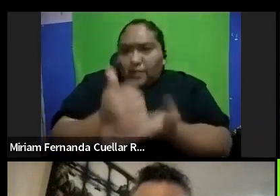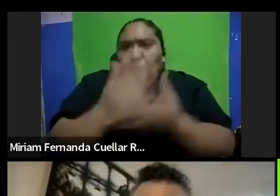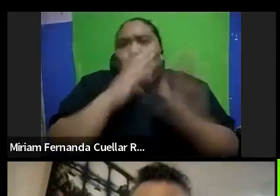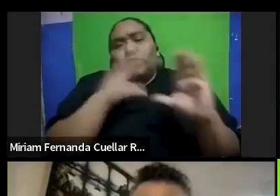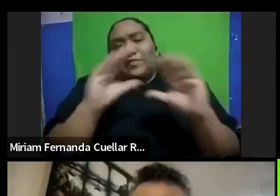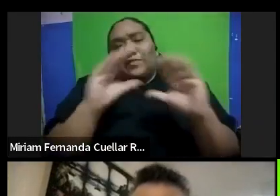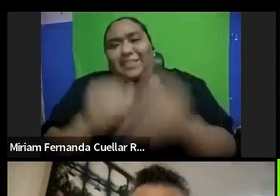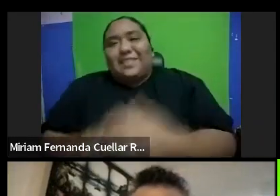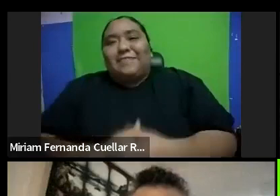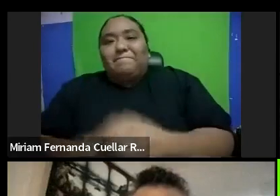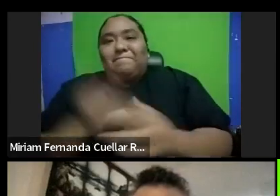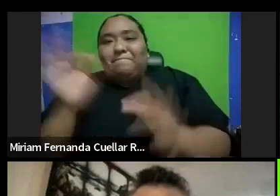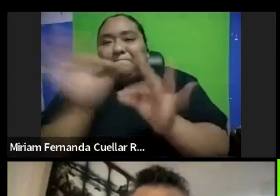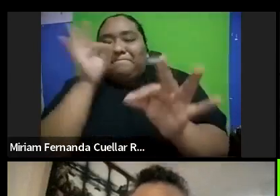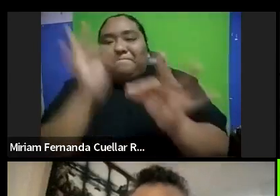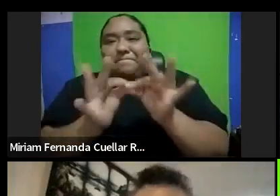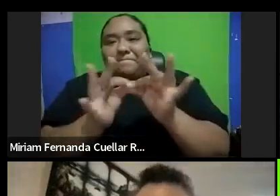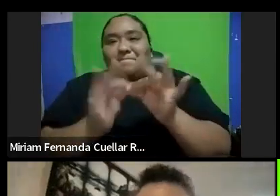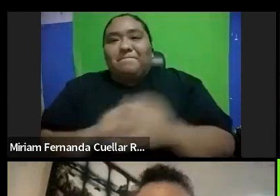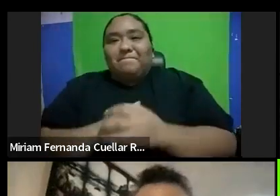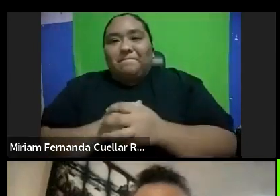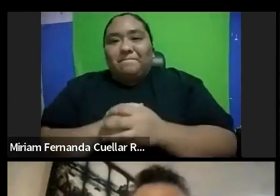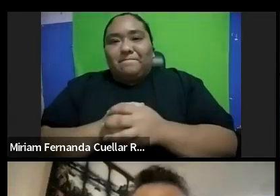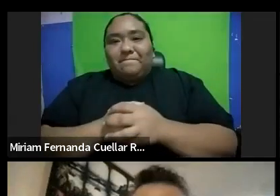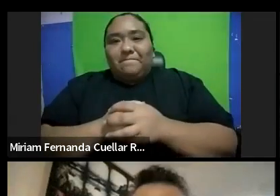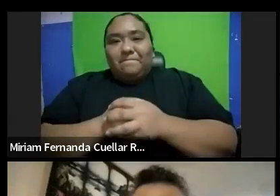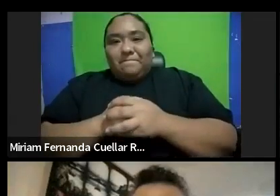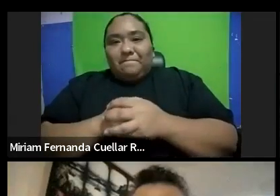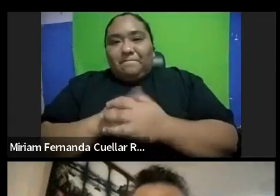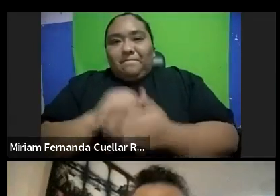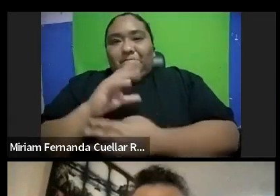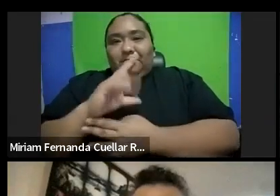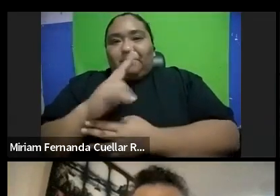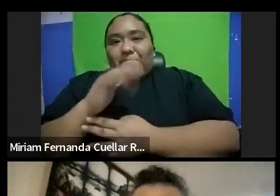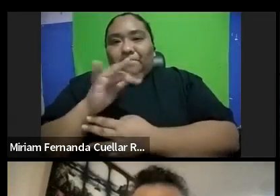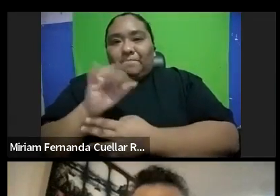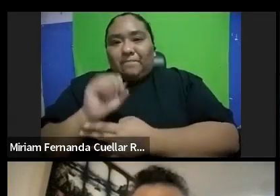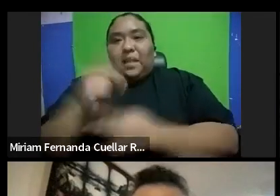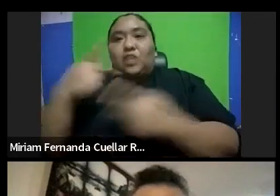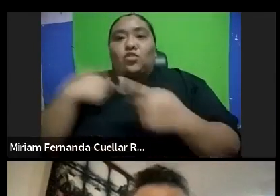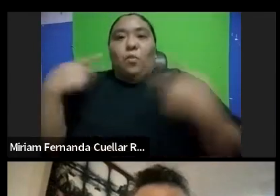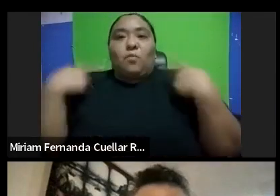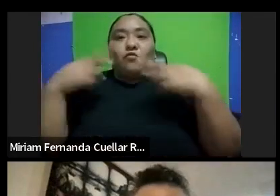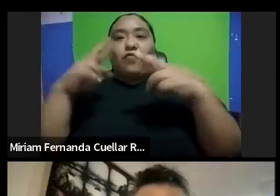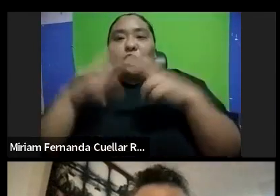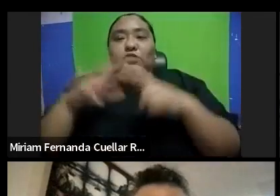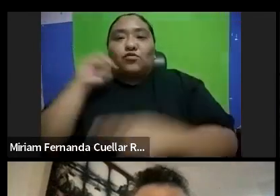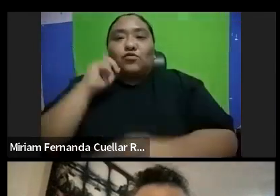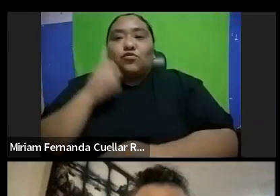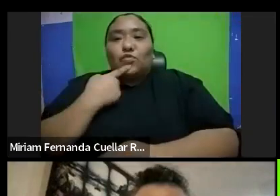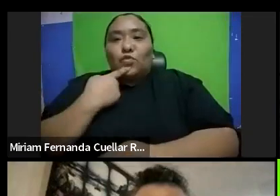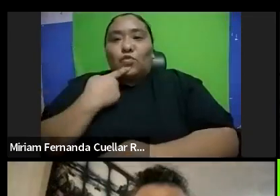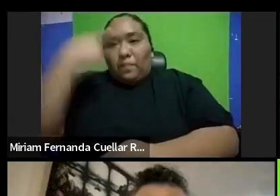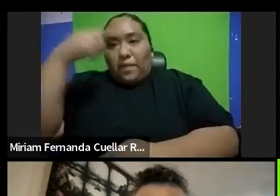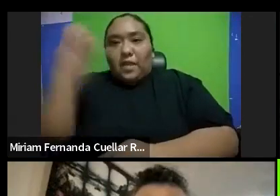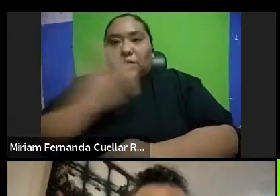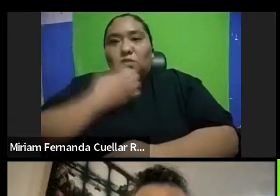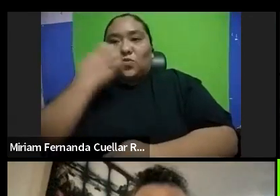contactamos y te ayudo y te Si él sabe Si Elizabeth es Si Elizabeth ¿Ves? Es tarde. abeth ves para